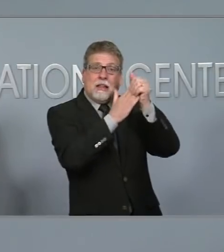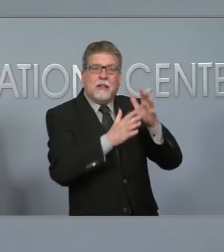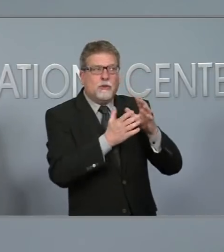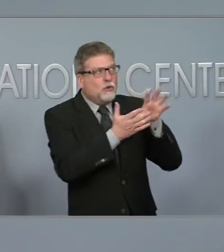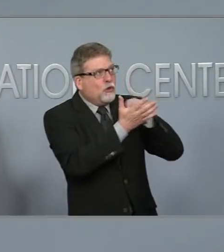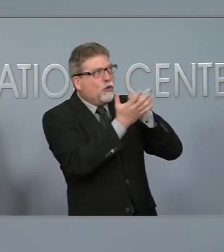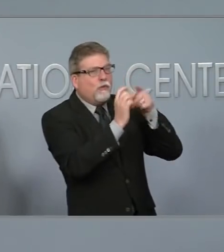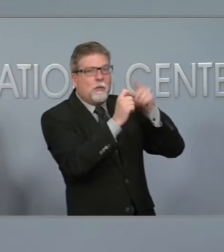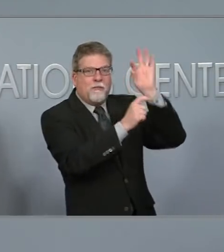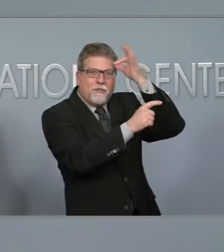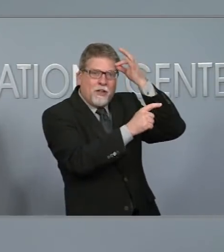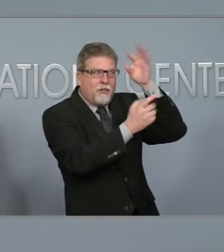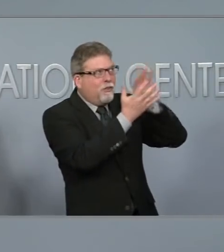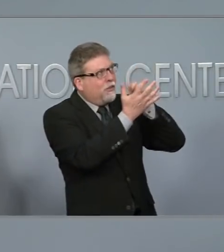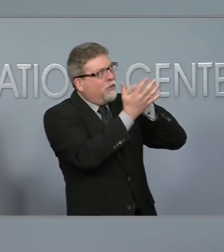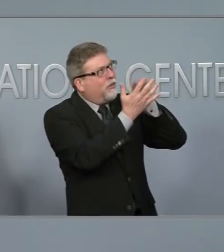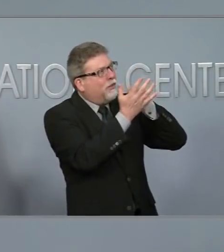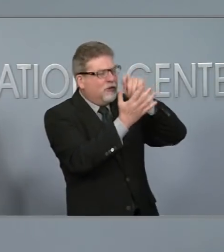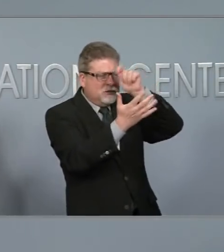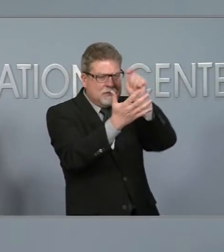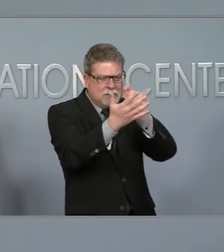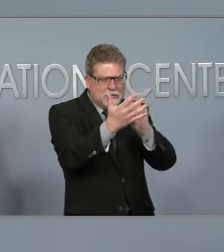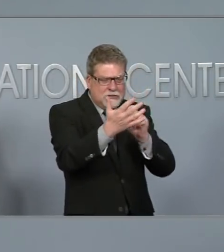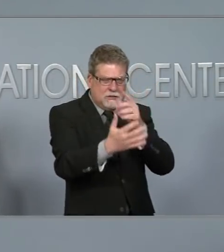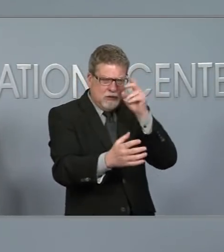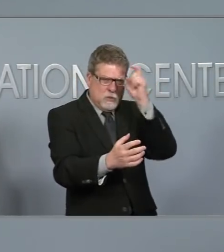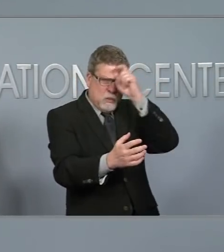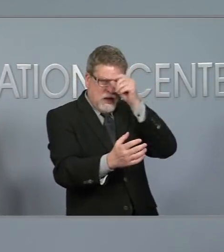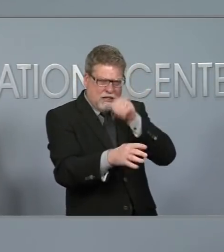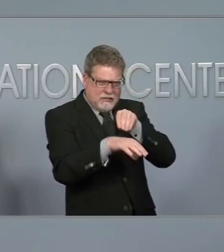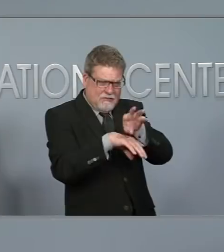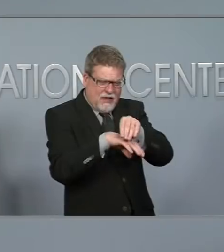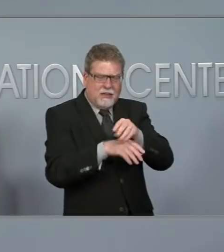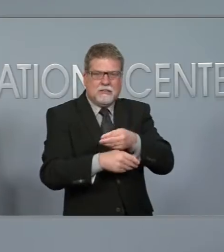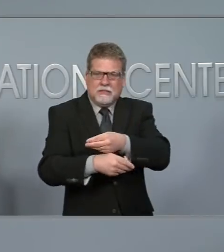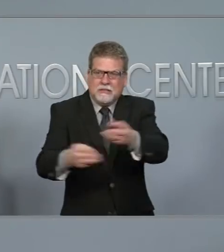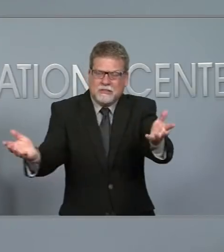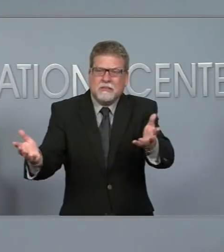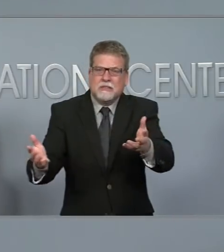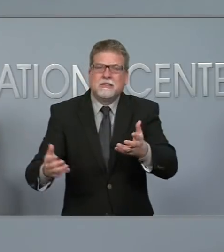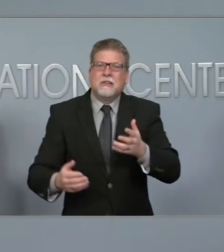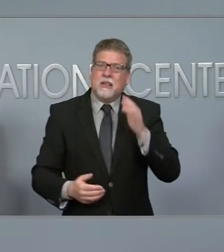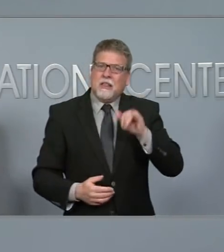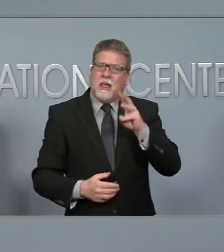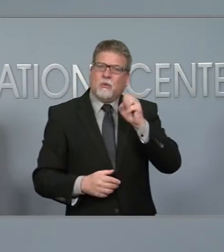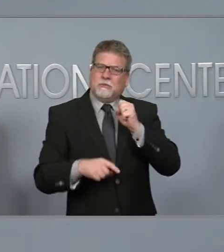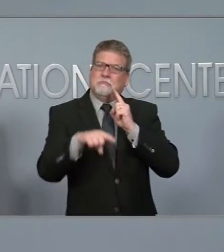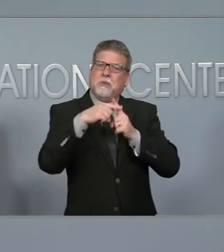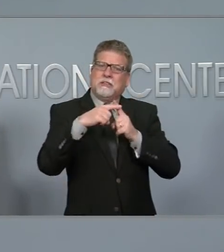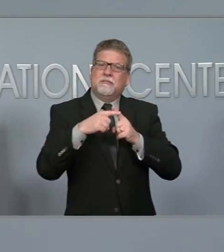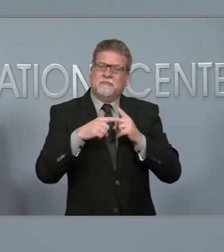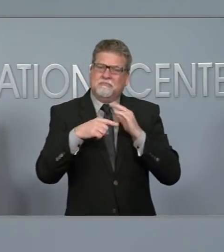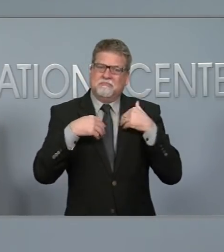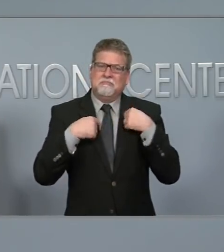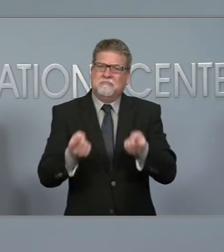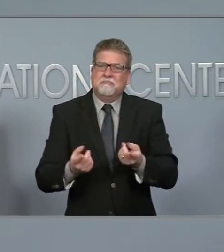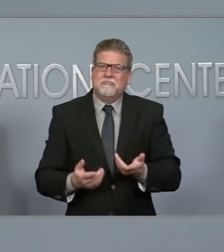La de él, todos quiet herramientas para las escuelas